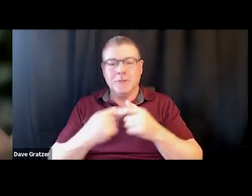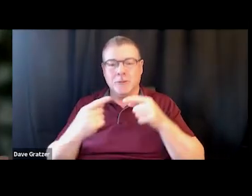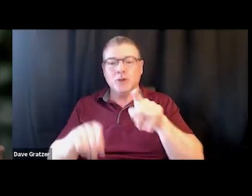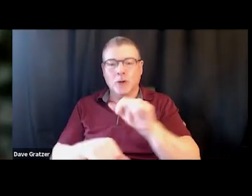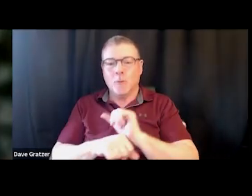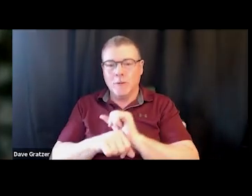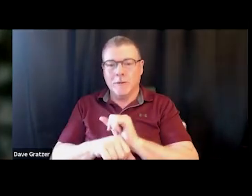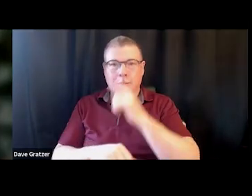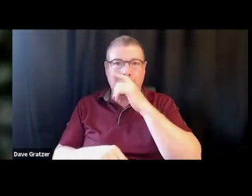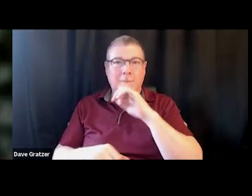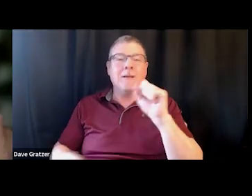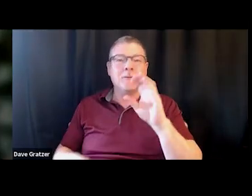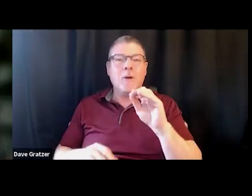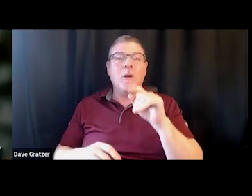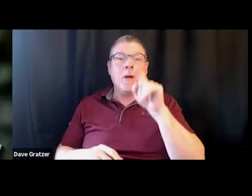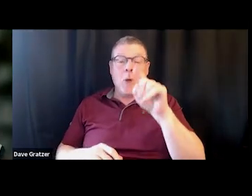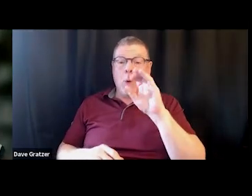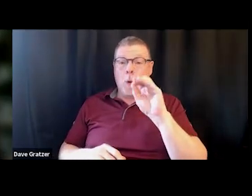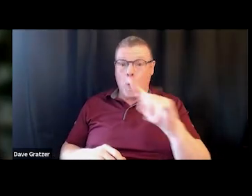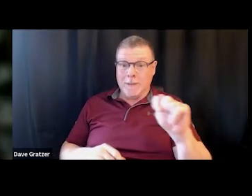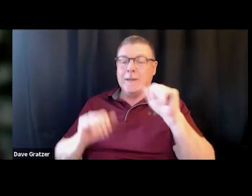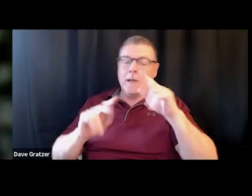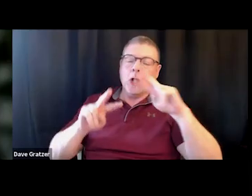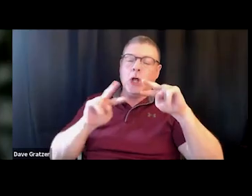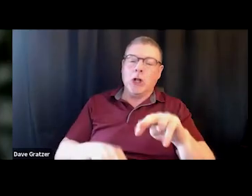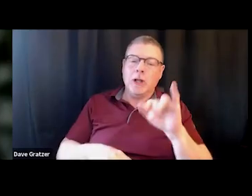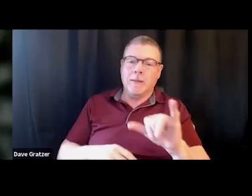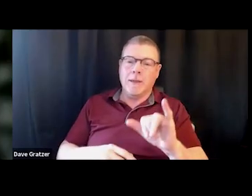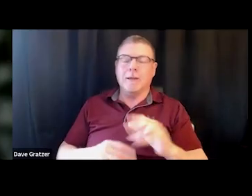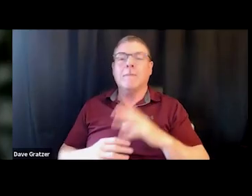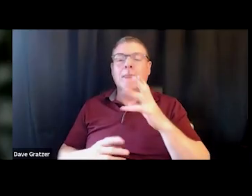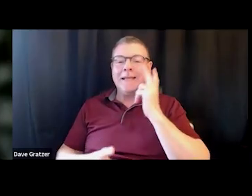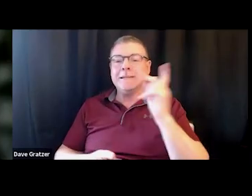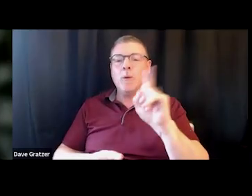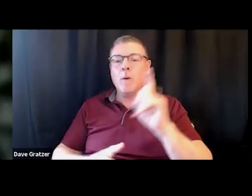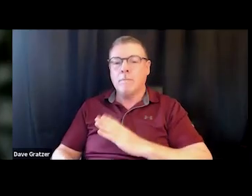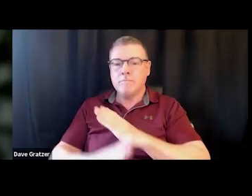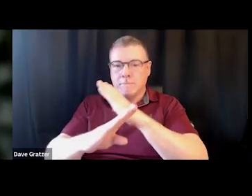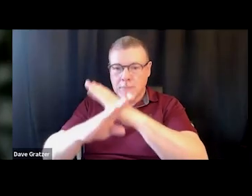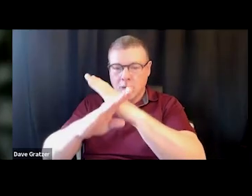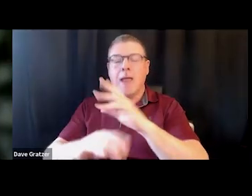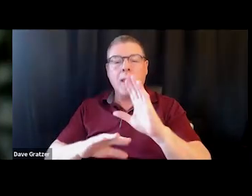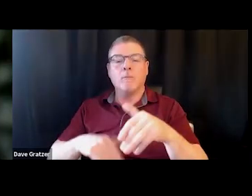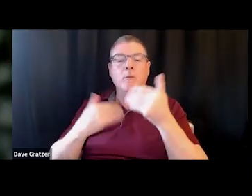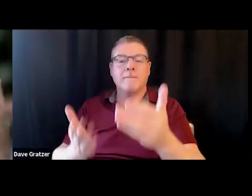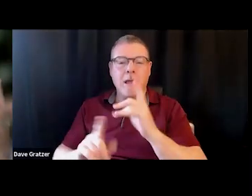La evaluación de terapia ocupacional puede analizar eso, identificar barreras y estrategias potenciales que serán de apoyo para la persona.